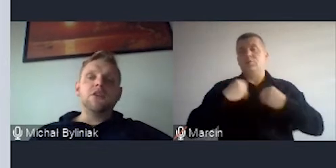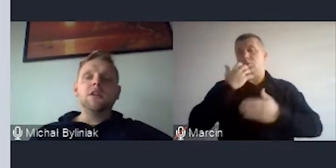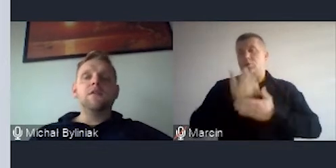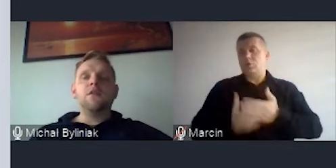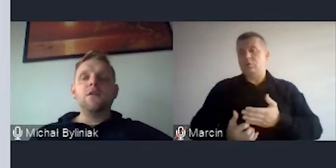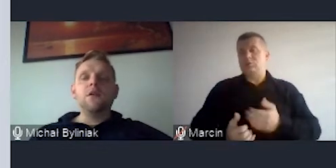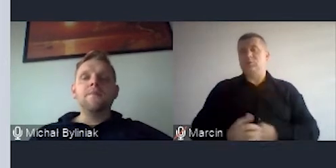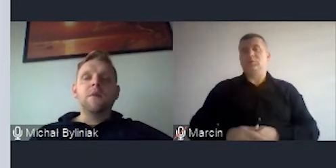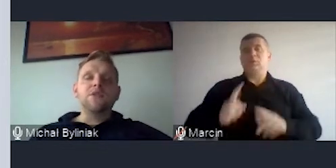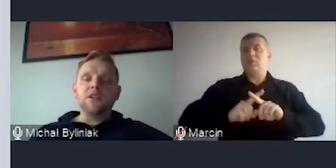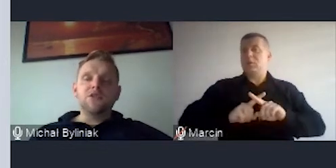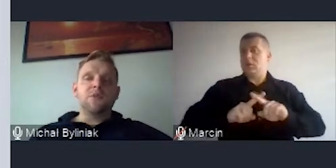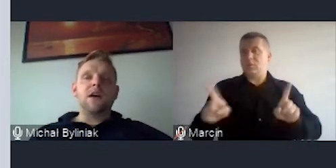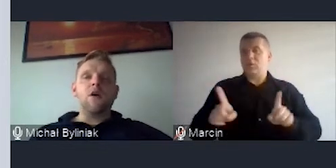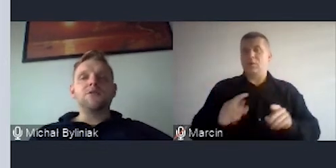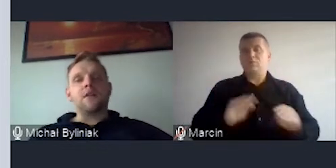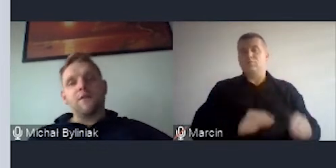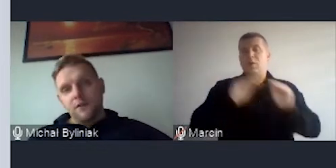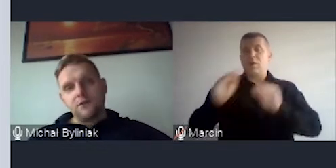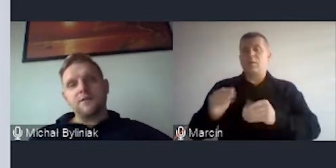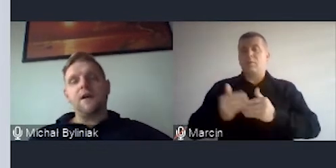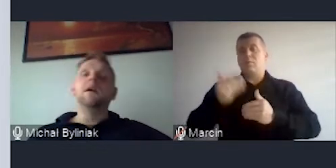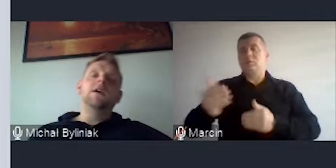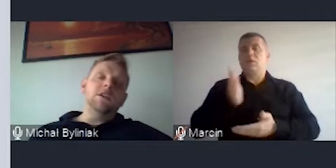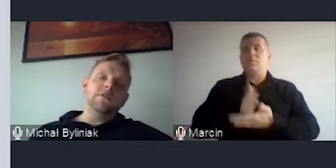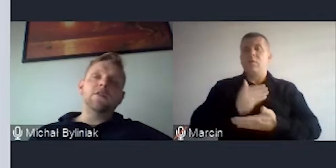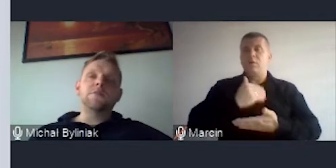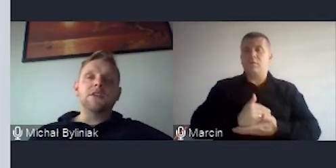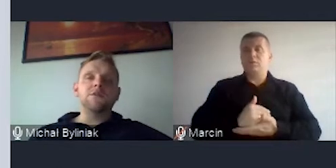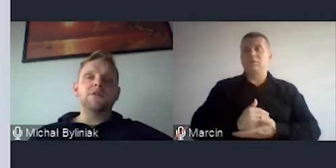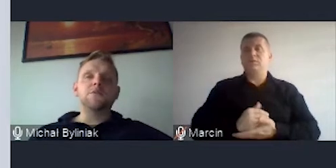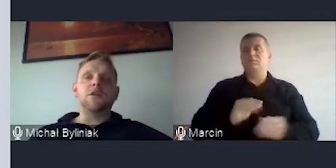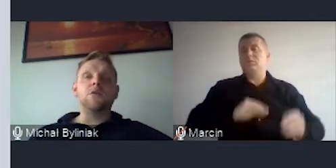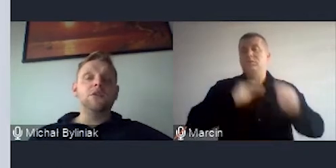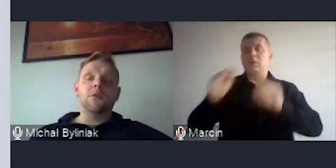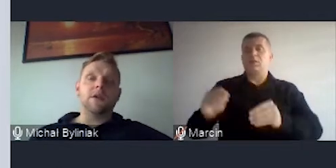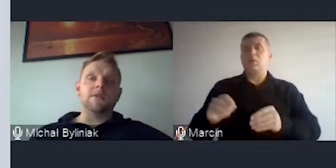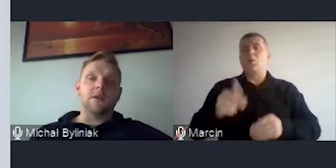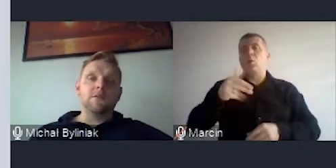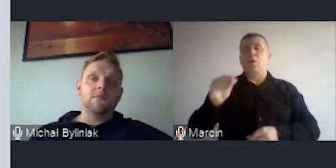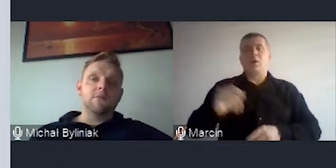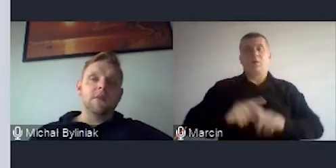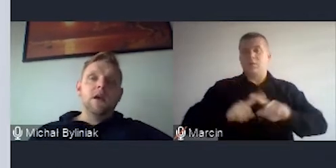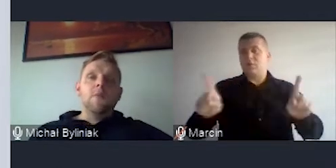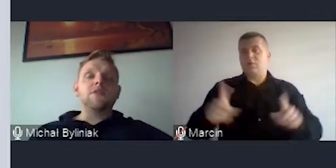że nie wolno przenieść poza obszar województwa i nie wolno przenieść poza obszar unii europejskiej.